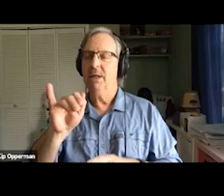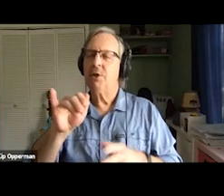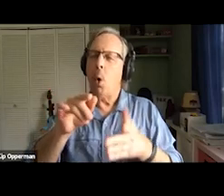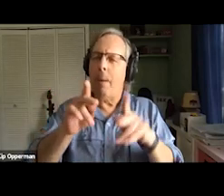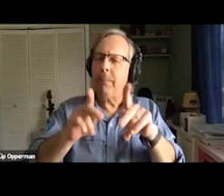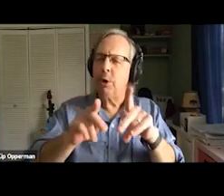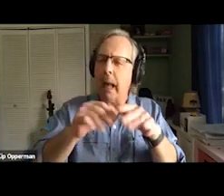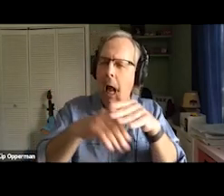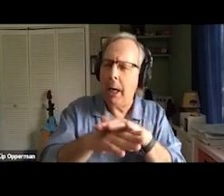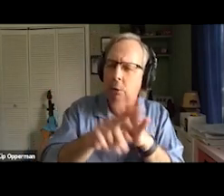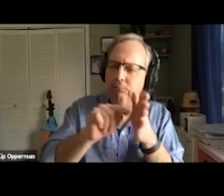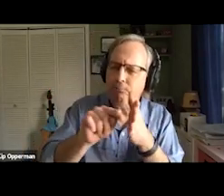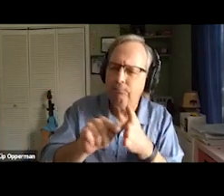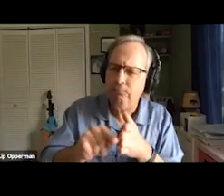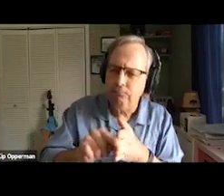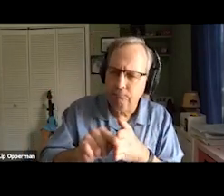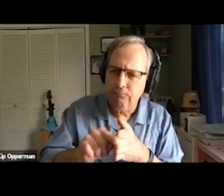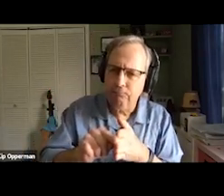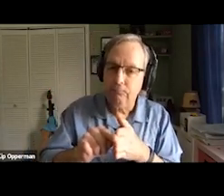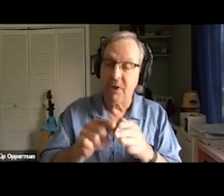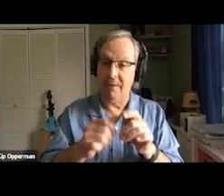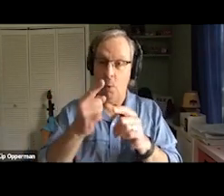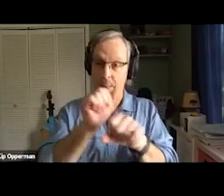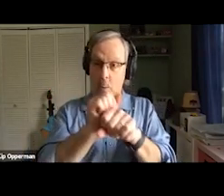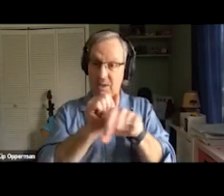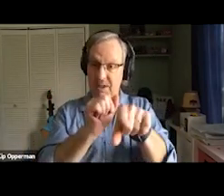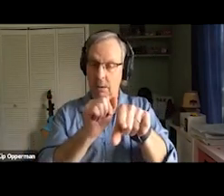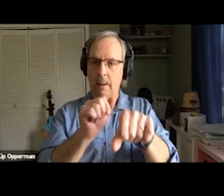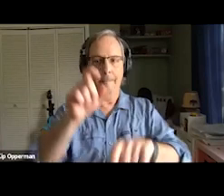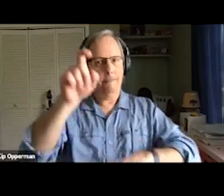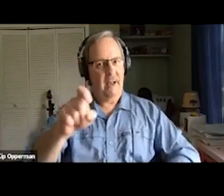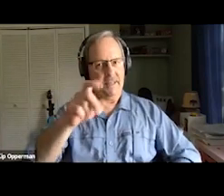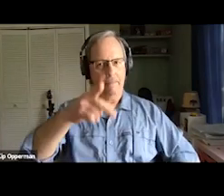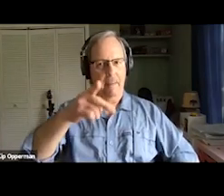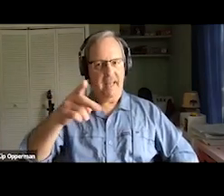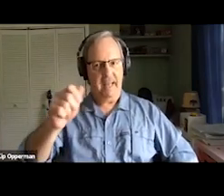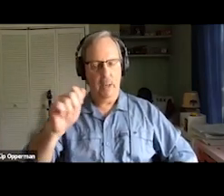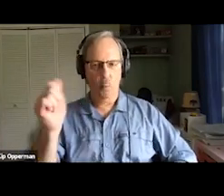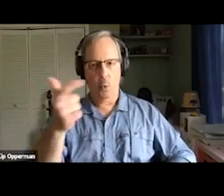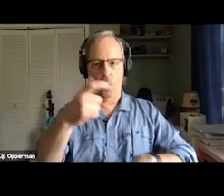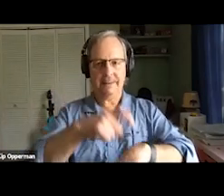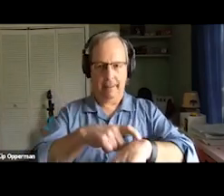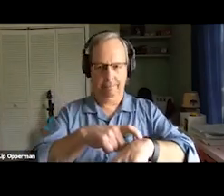Entonces, todos los que trabajan aquí están en PPE en todo momento. Y para aquellas personas que no tienen hogar,